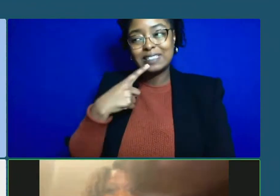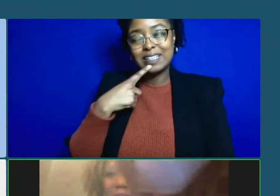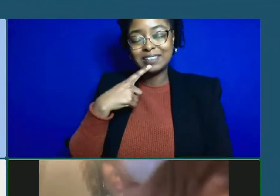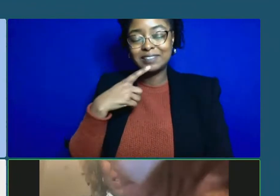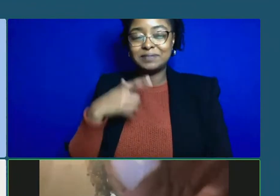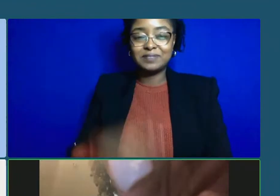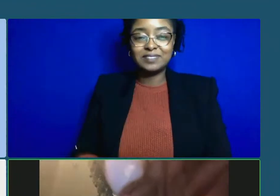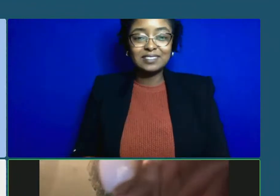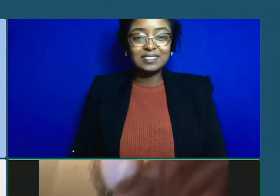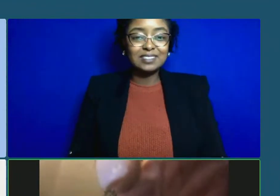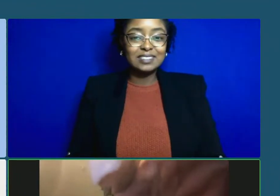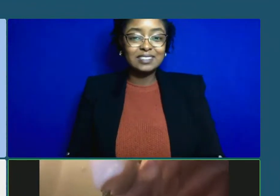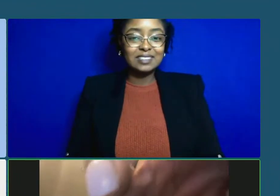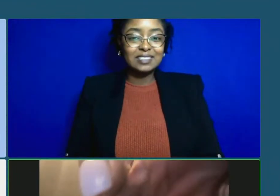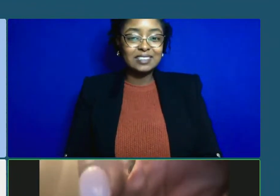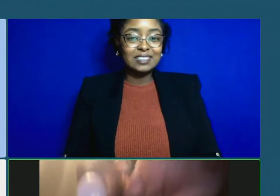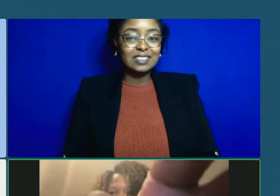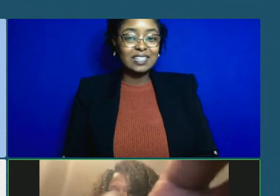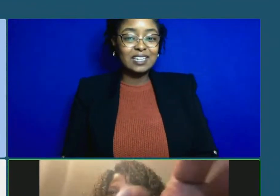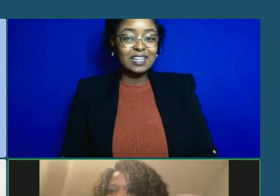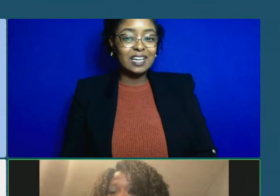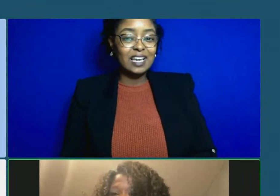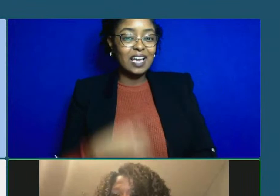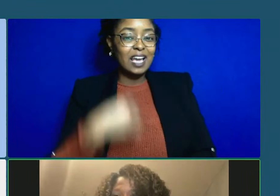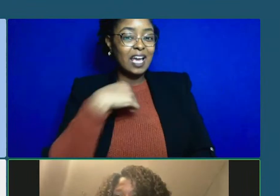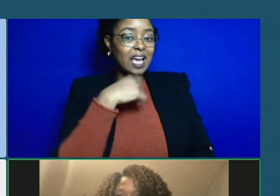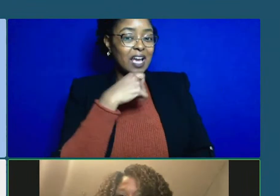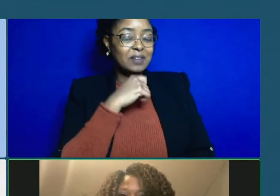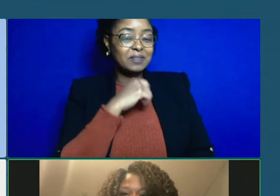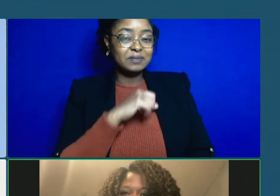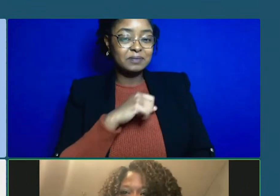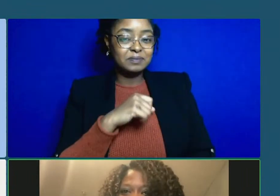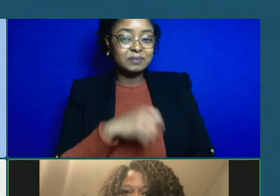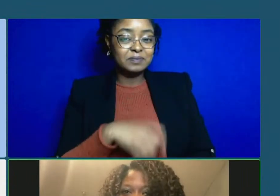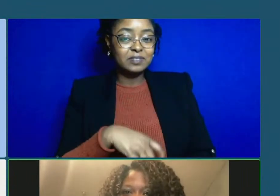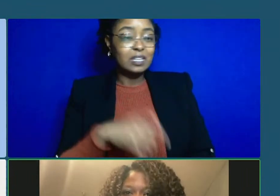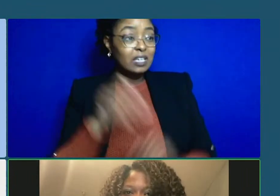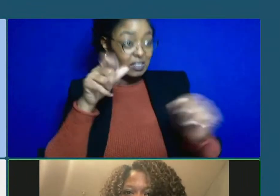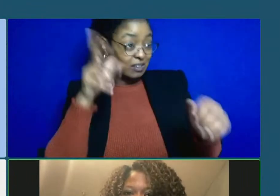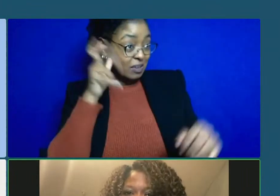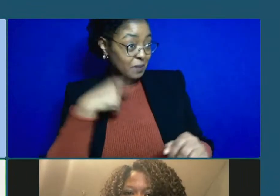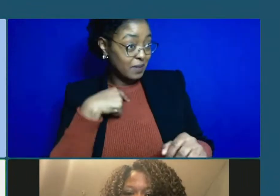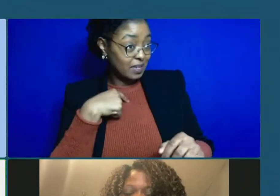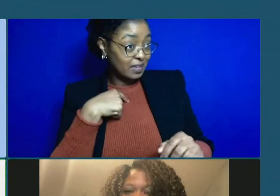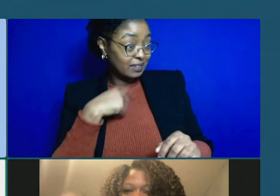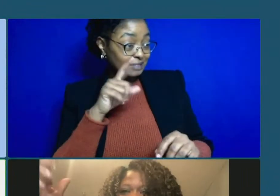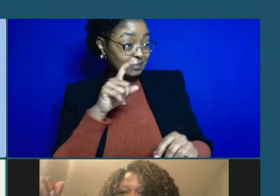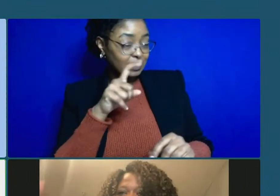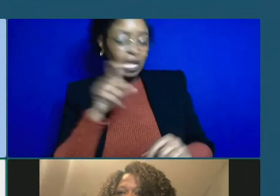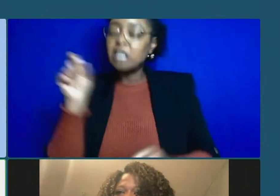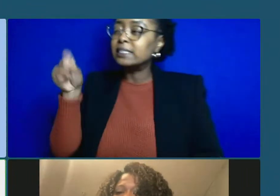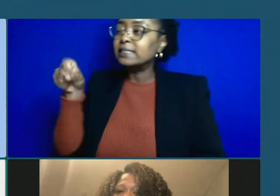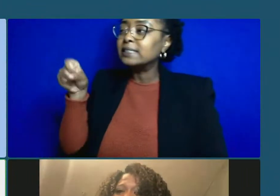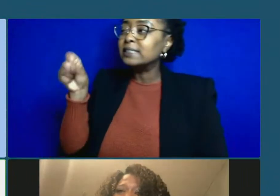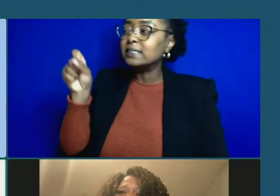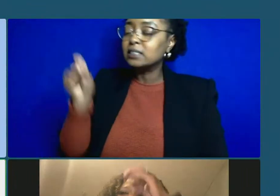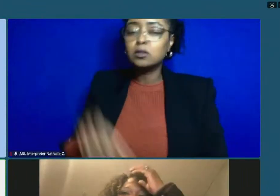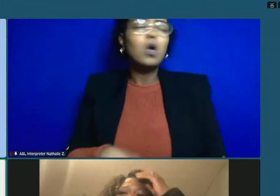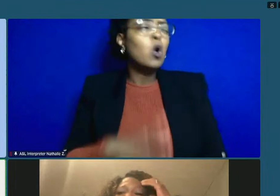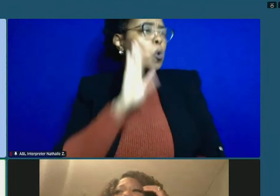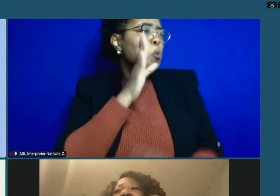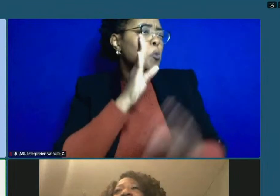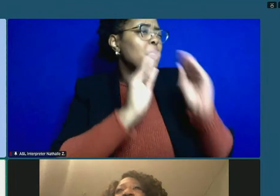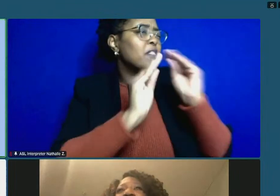Puede. A ver, no ha llevado y